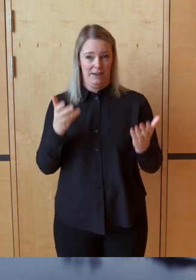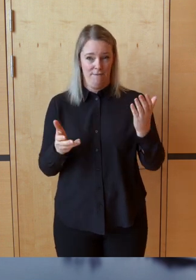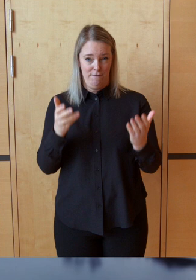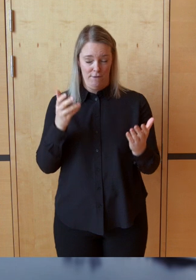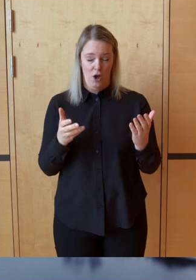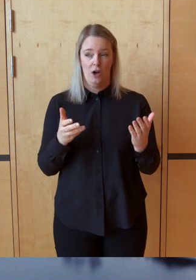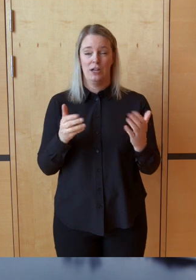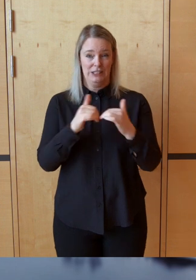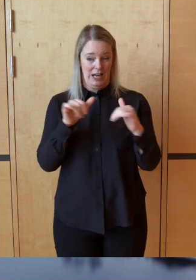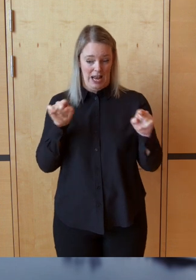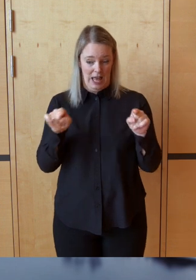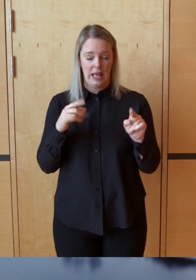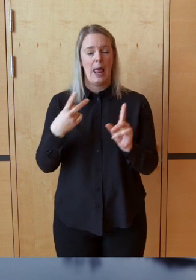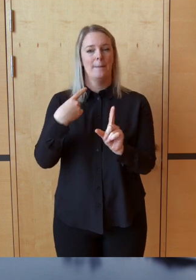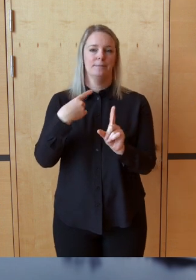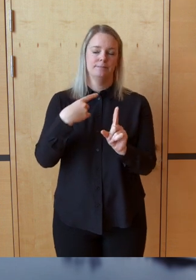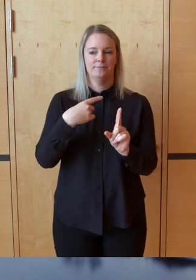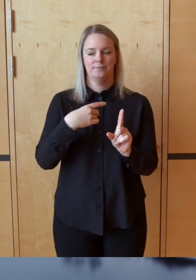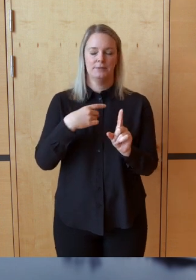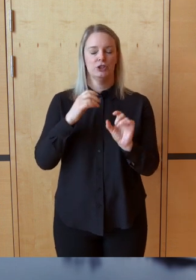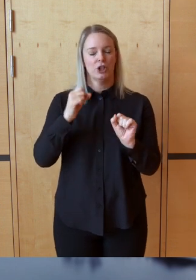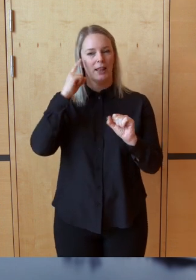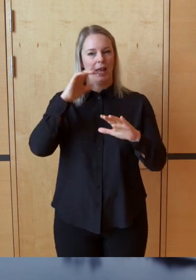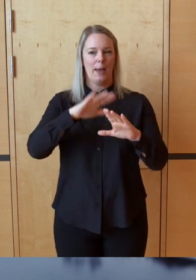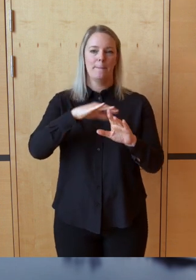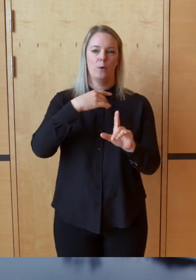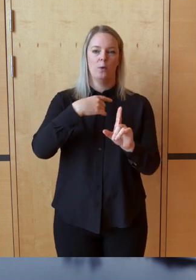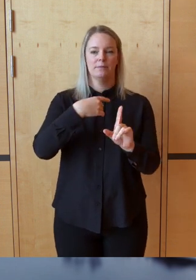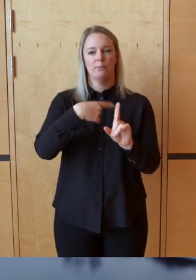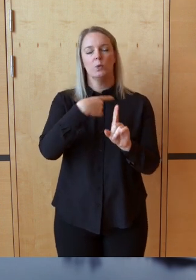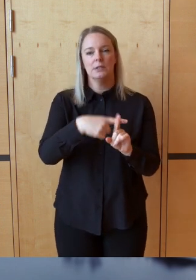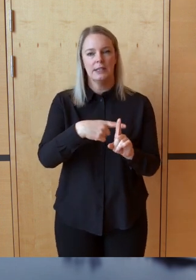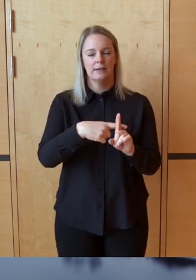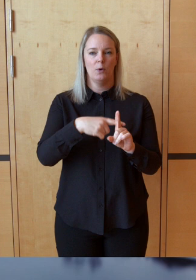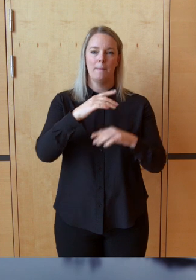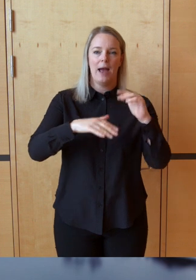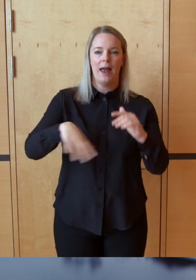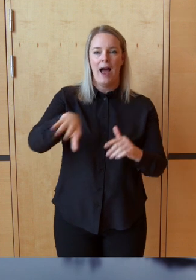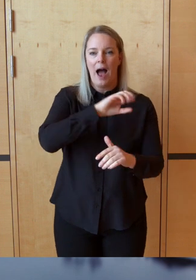Bara positiv då eller behandla med samma villkor Och förutsättningar tiggeri som vi